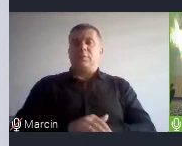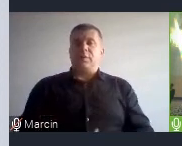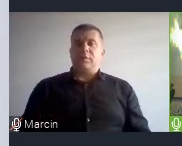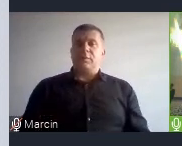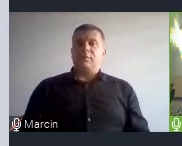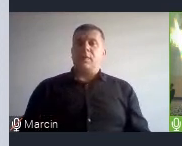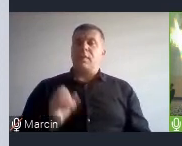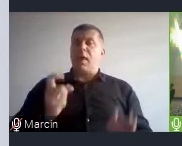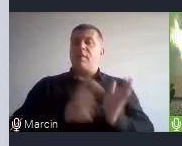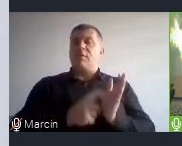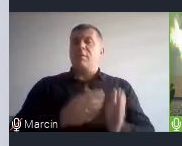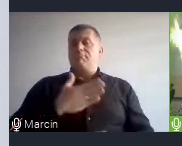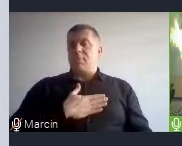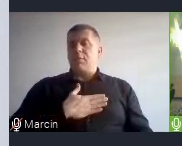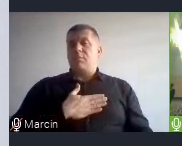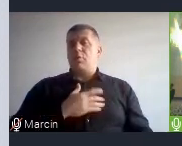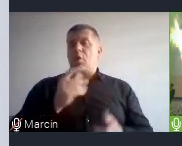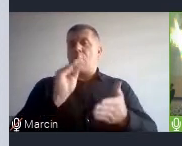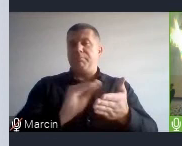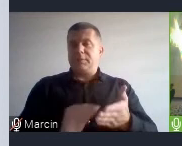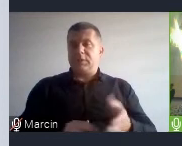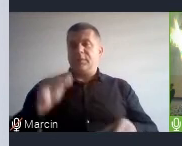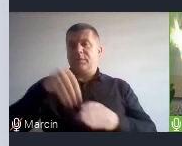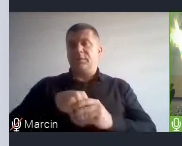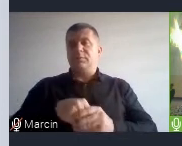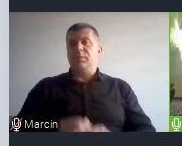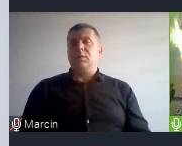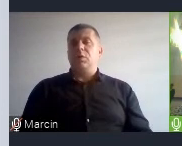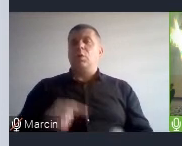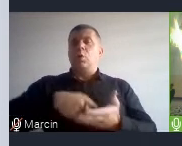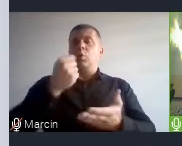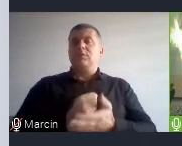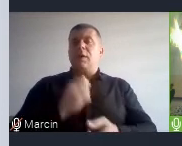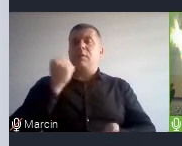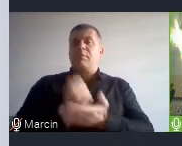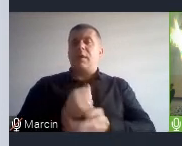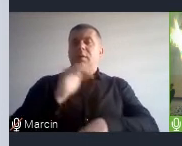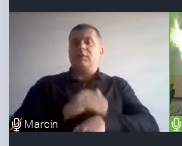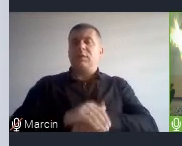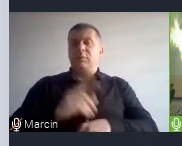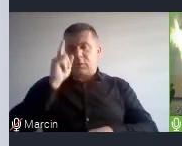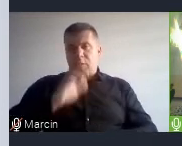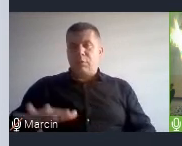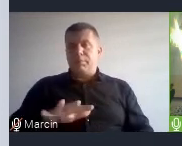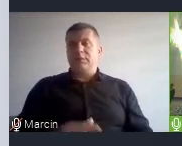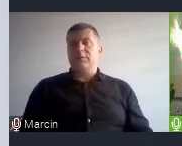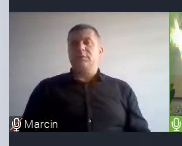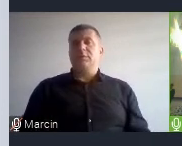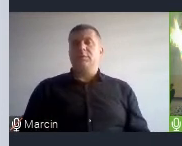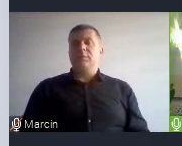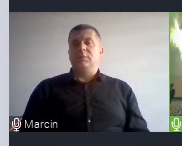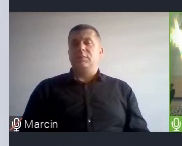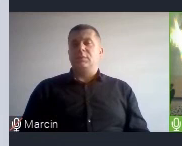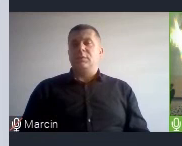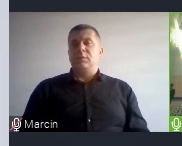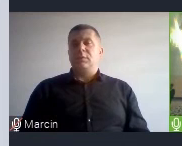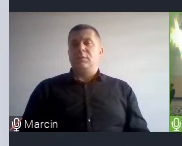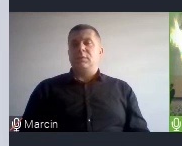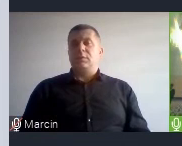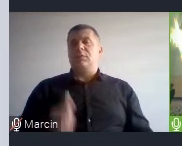Takie wymagania mamy opisane w ustawie Prawo Zamówień Publicznych. Z resztą czekamy na nową wersję.